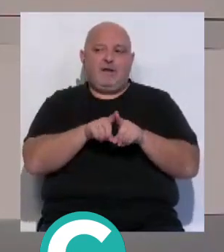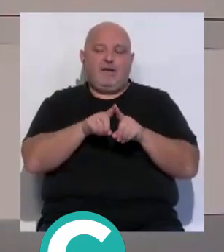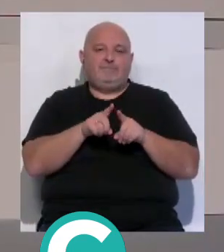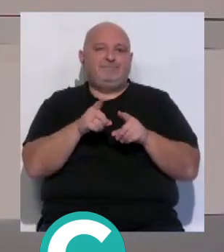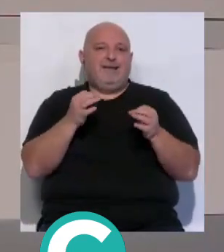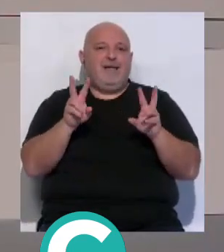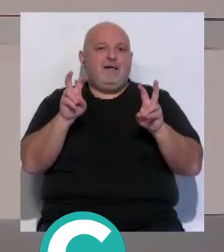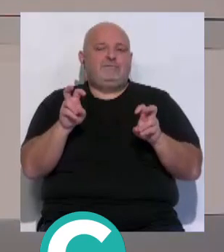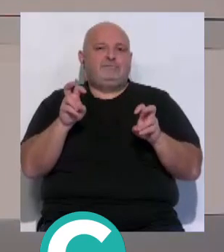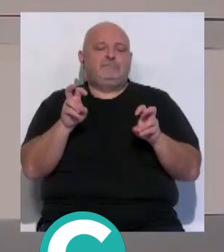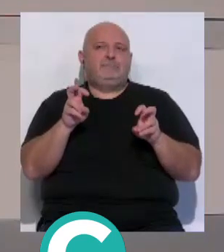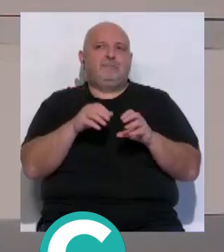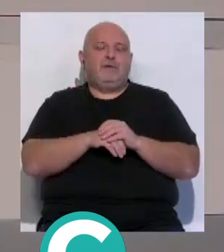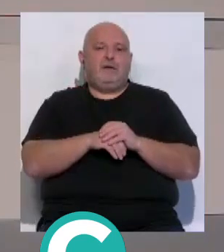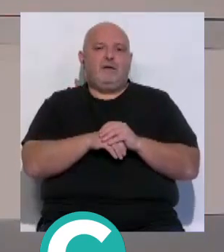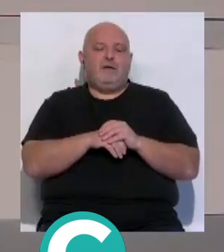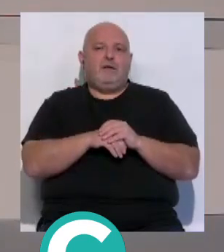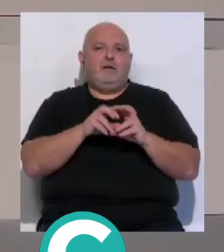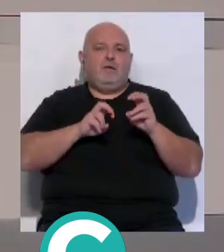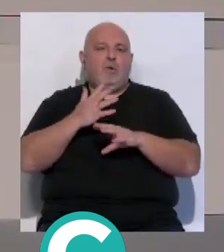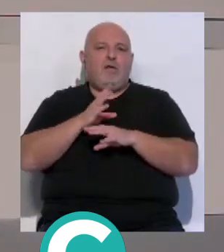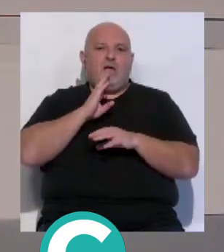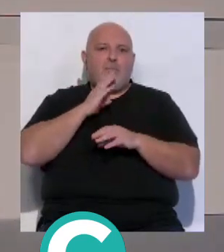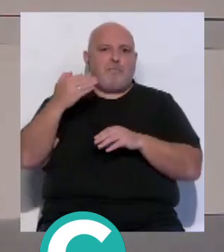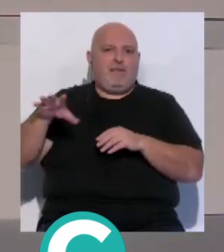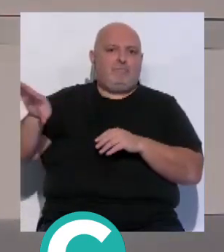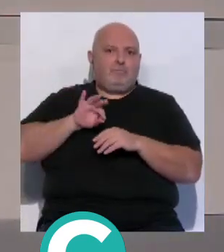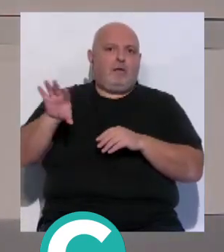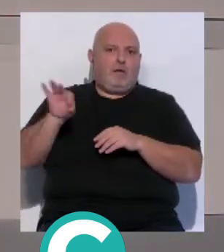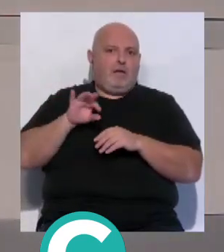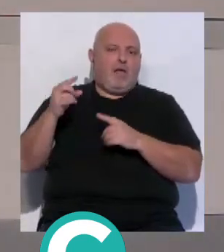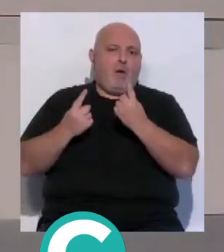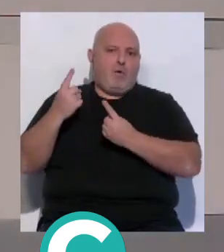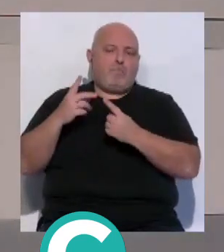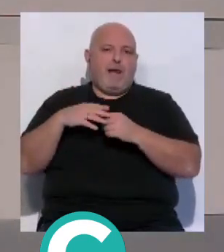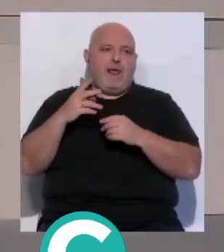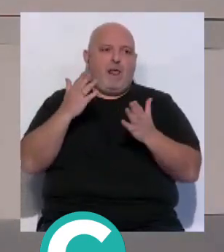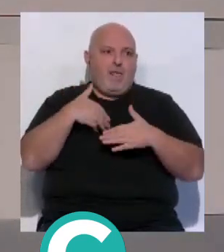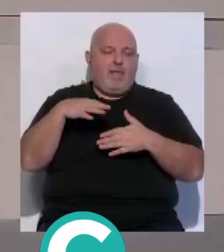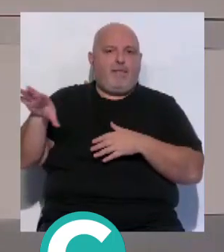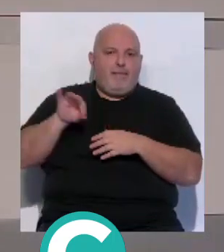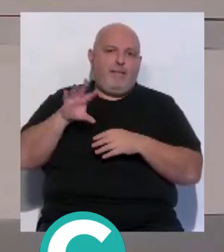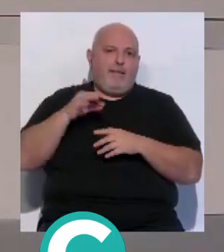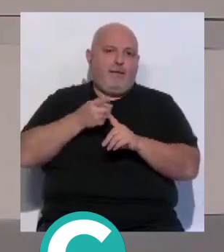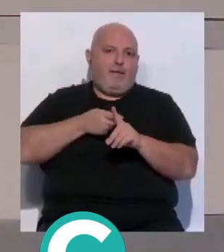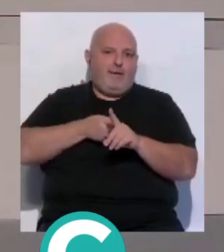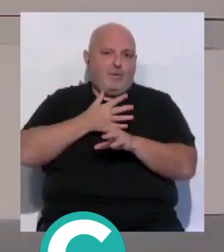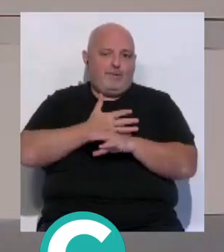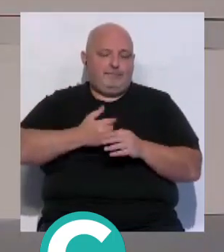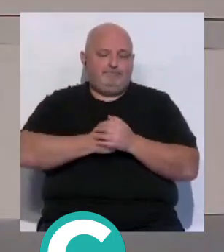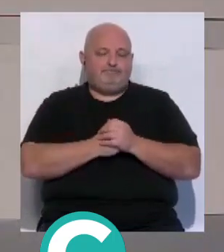saco roto es que suban jugadores del filial para completar la plantilla del primer equipo estamos